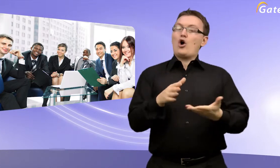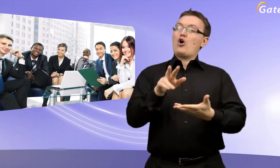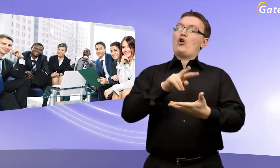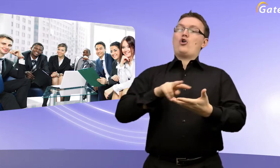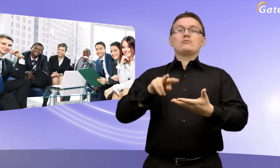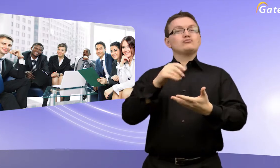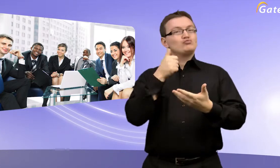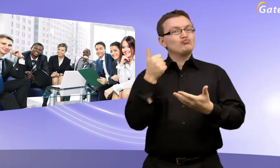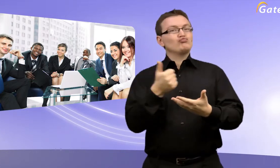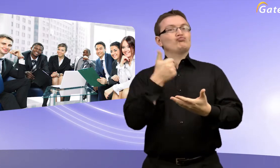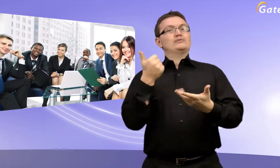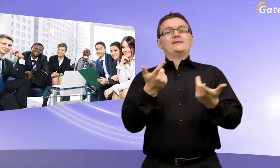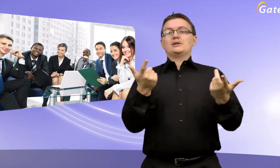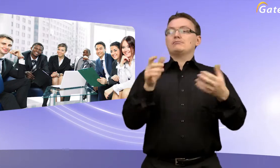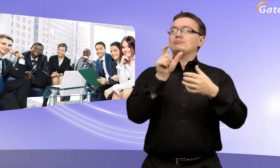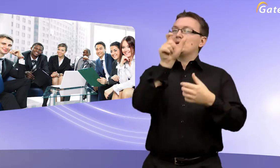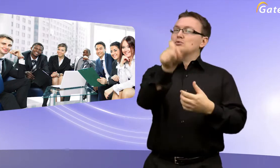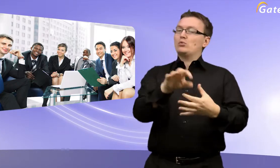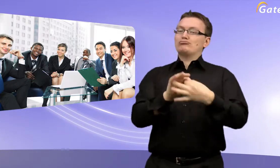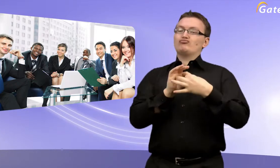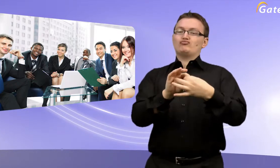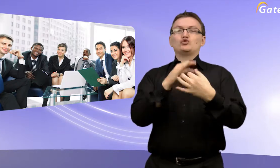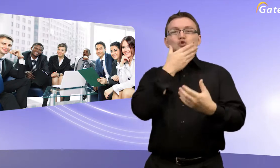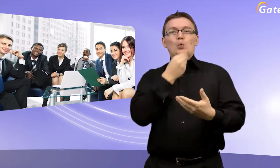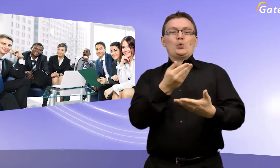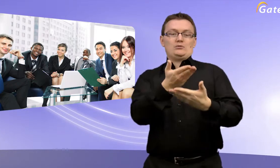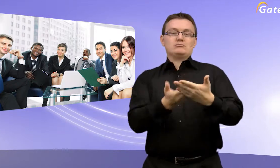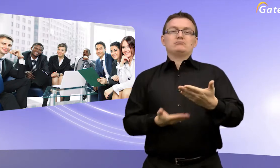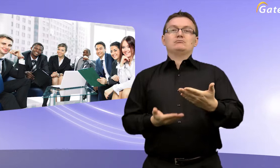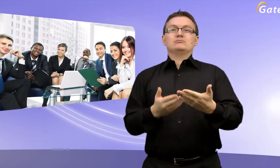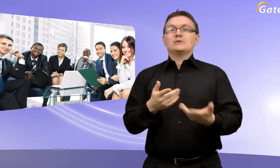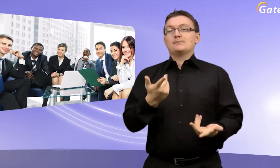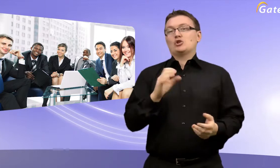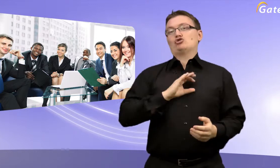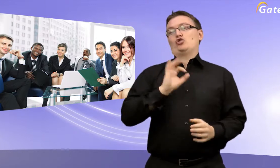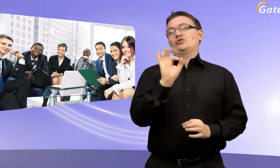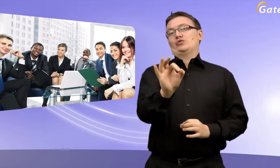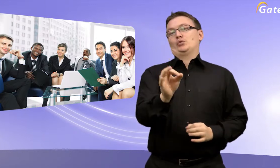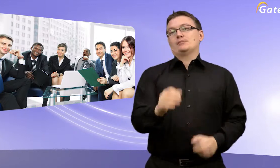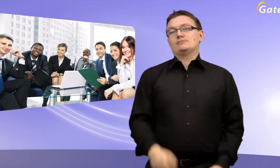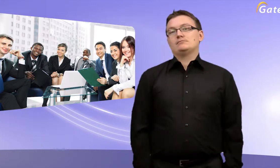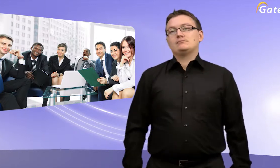zu gestalten, da er mit Ihrer Person ein Gesicht vebinden kann. Es ist also eher eine Chance für Sie.